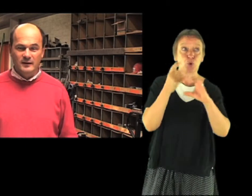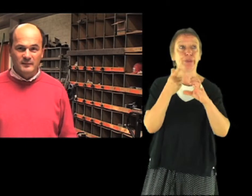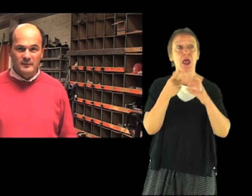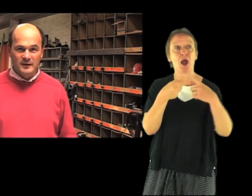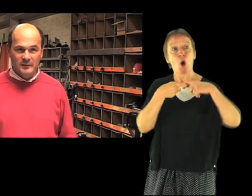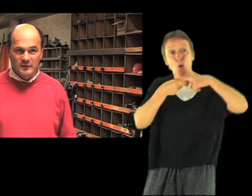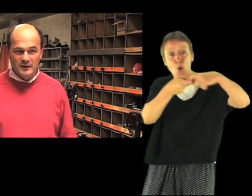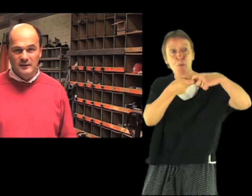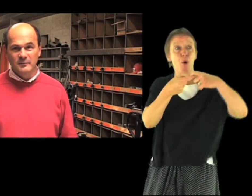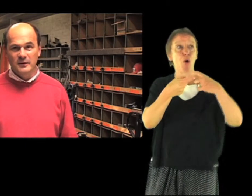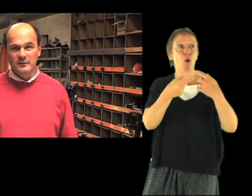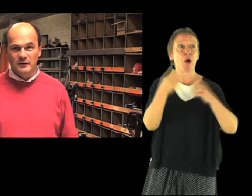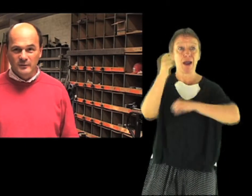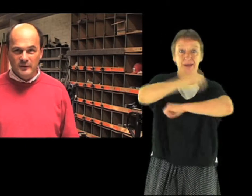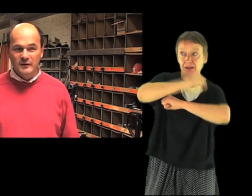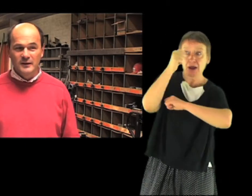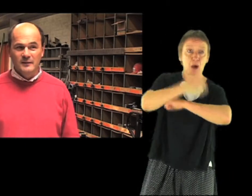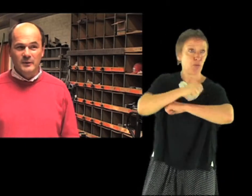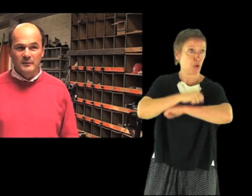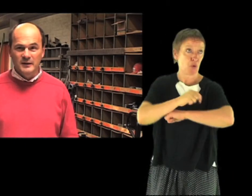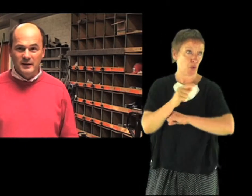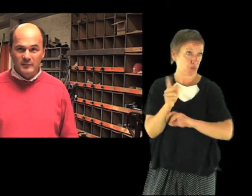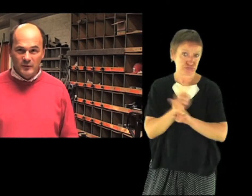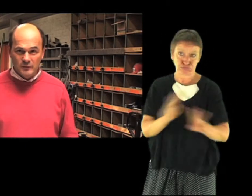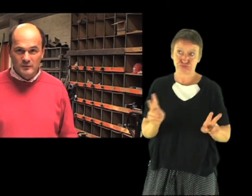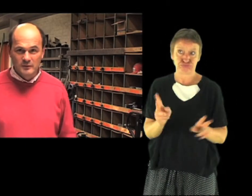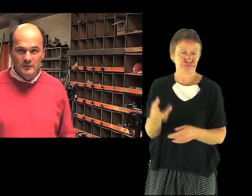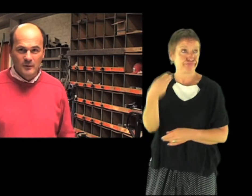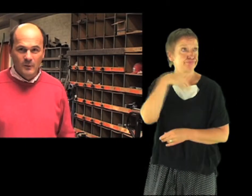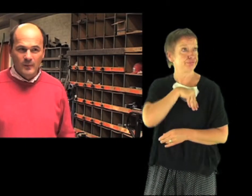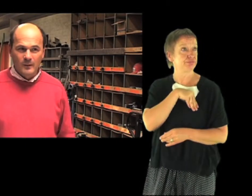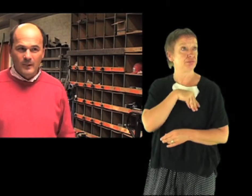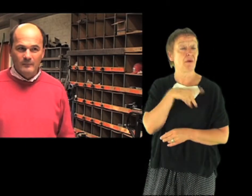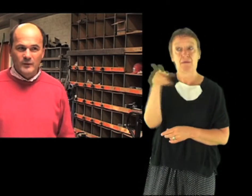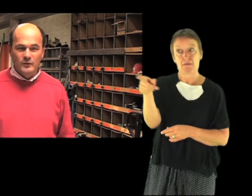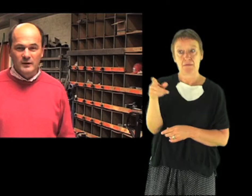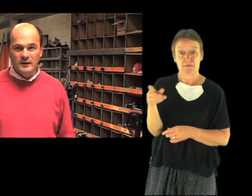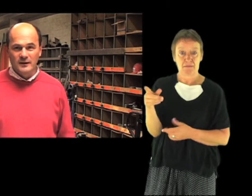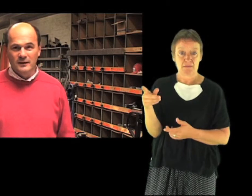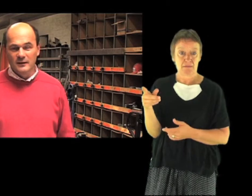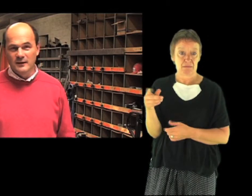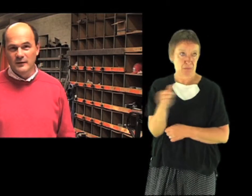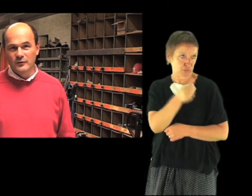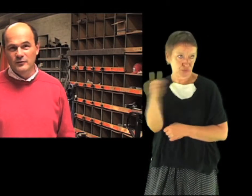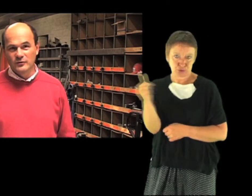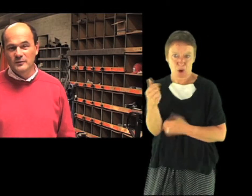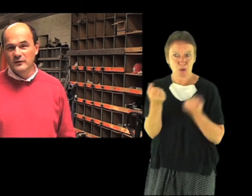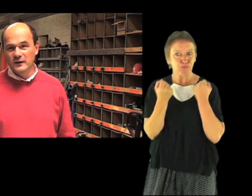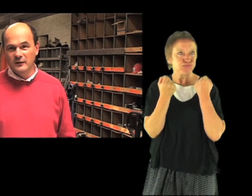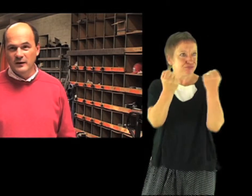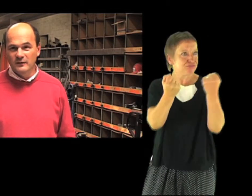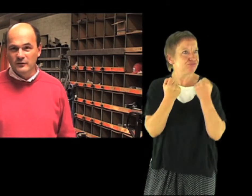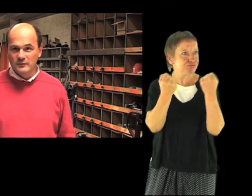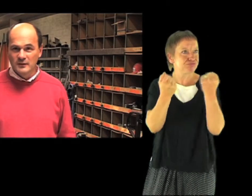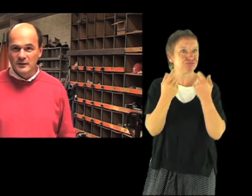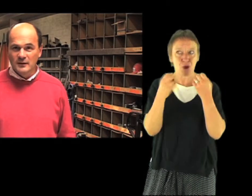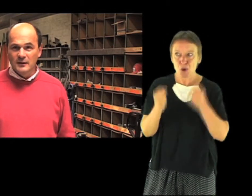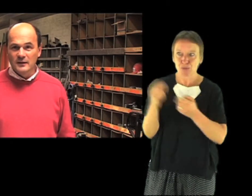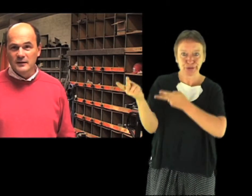des permis de camionnette, des permis remorques, des permis camions. Donc, il est autonome en circulation